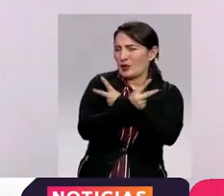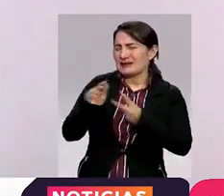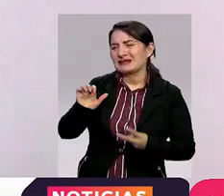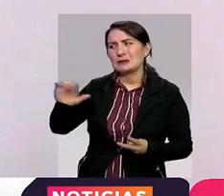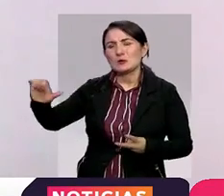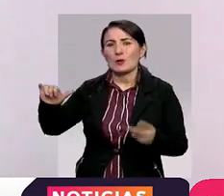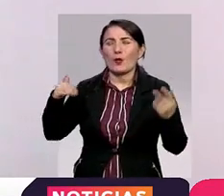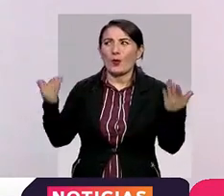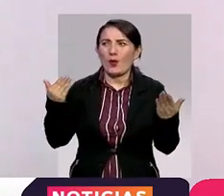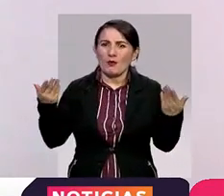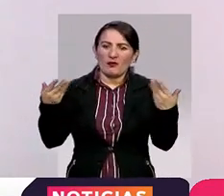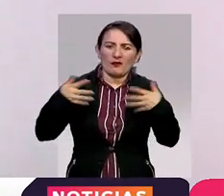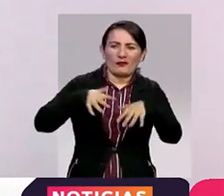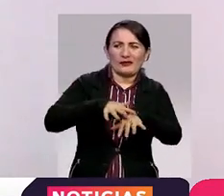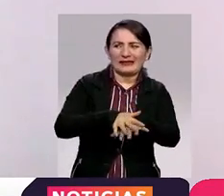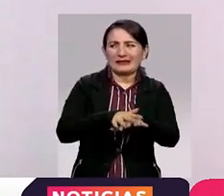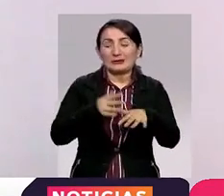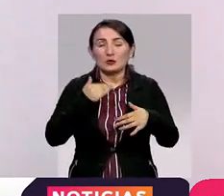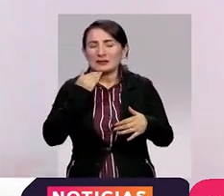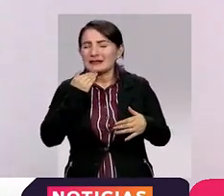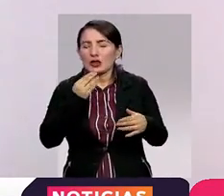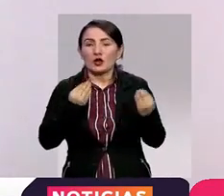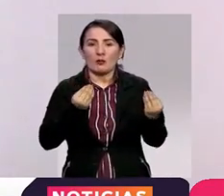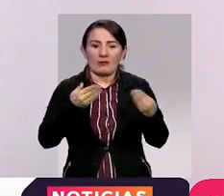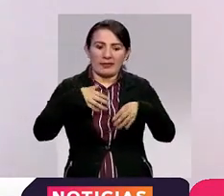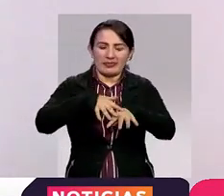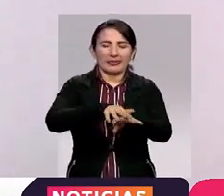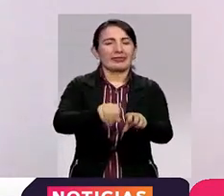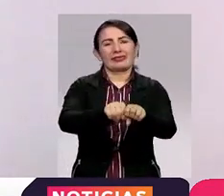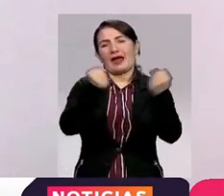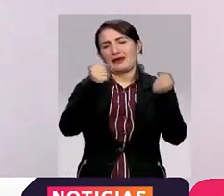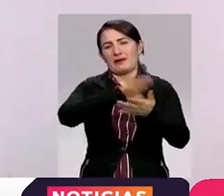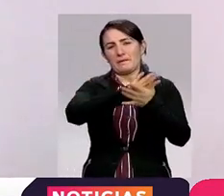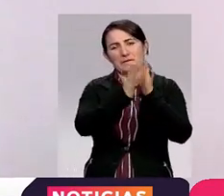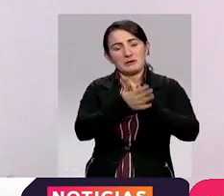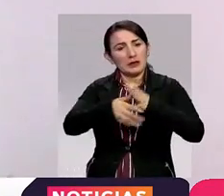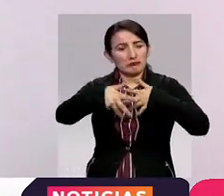HUMANOS, NO Sé SI HAY UNA